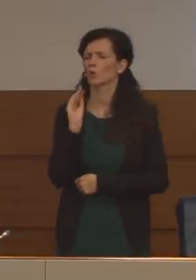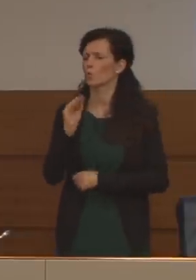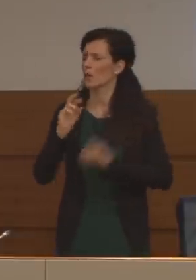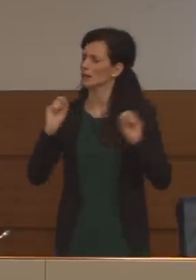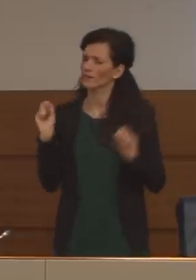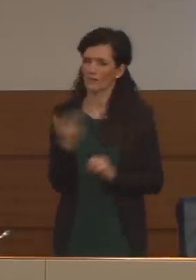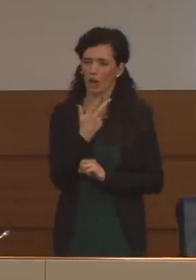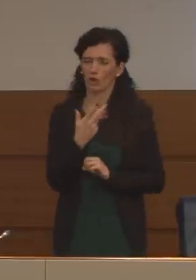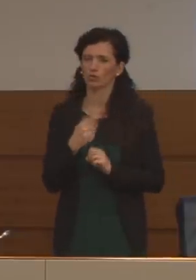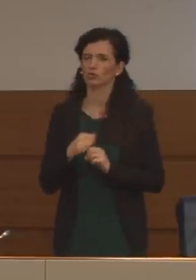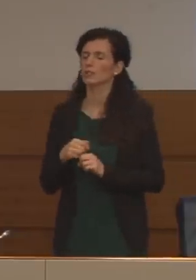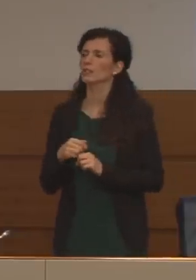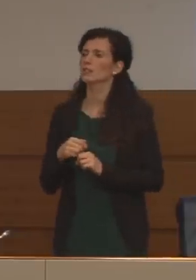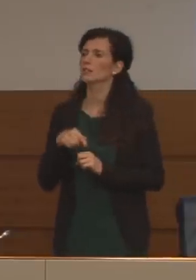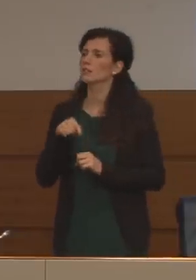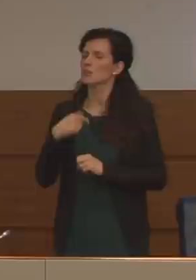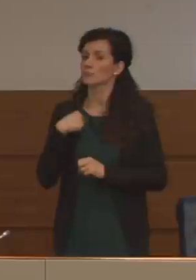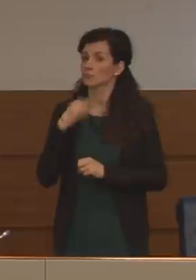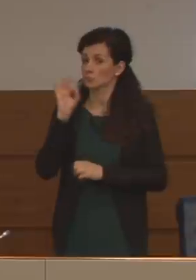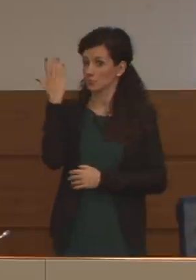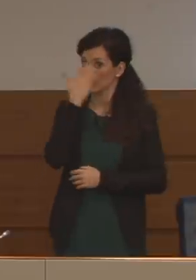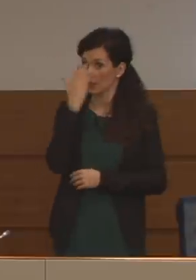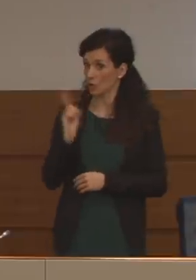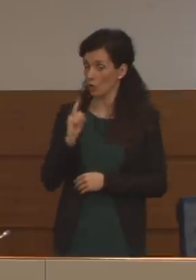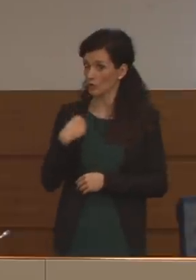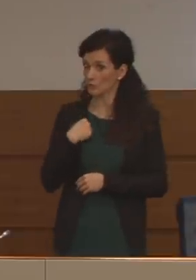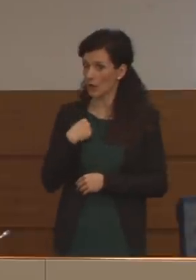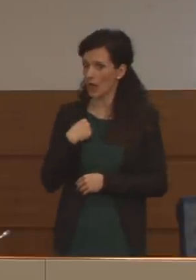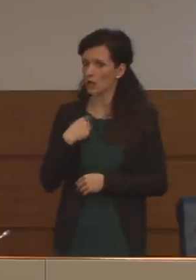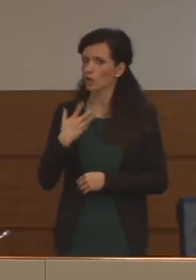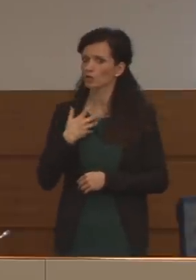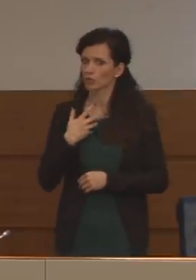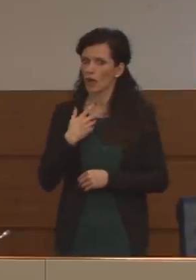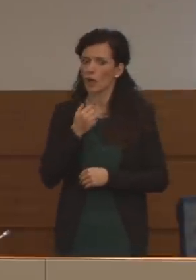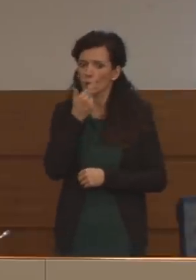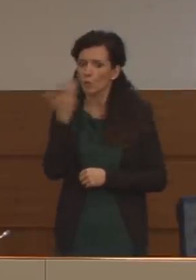non sbaglio su base quotidiana siamo al maggior numero di contagiati in un giorno,